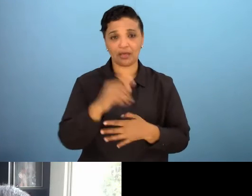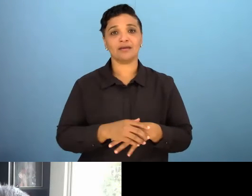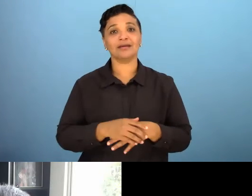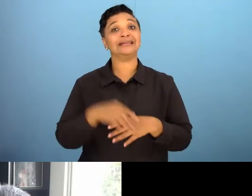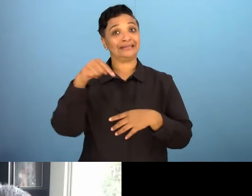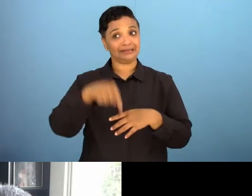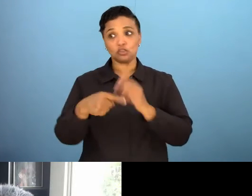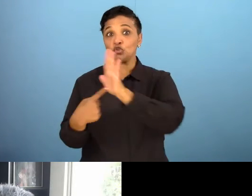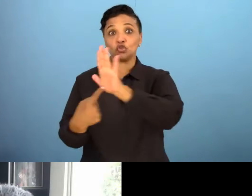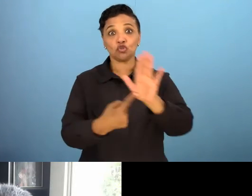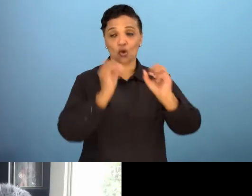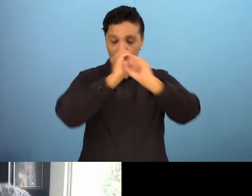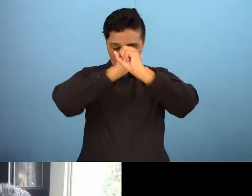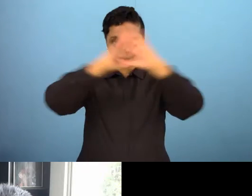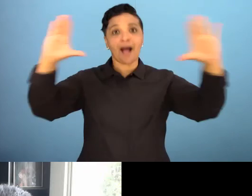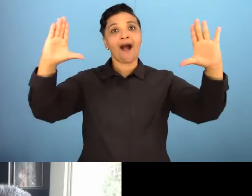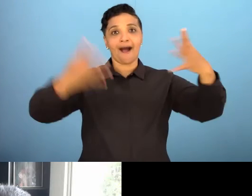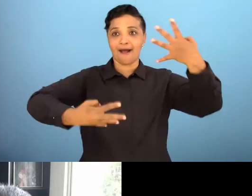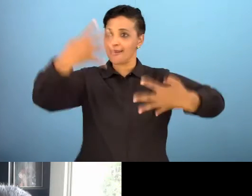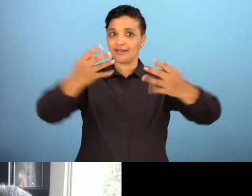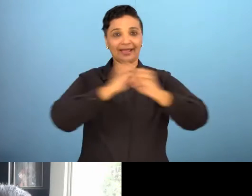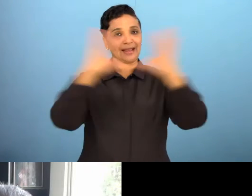También hay una falta de datos de discapacidad, esto es muy importante, en fuentes oficiales y, por lo tanto, un vacío